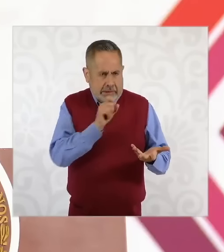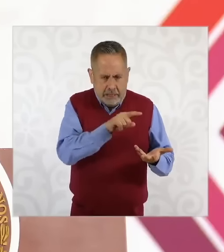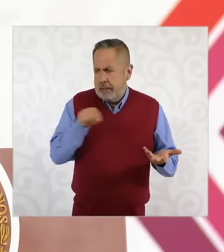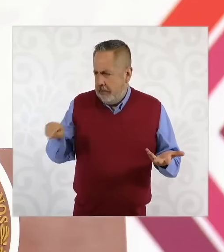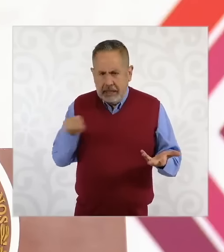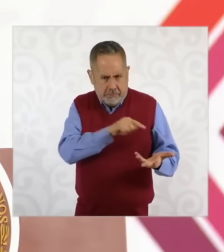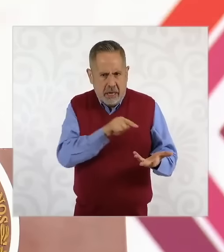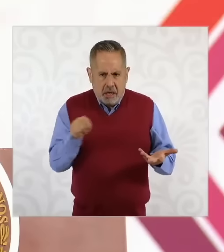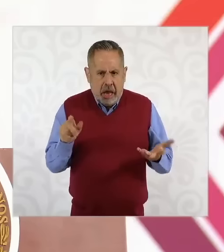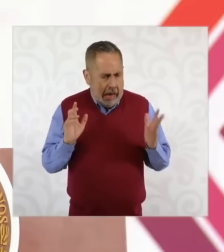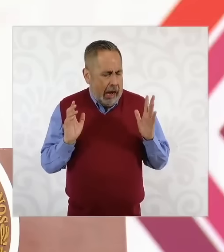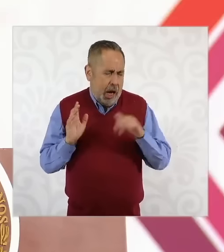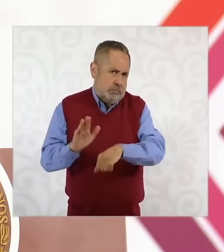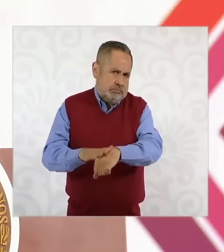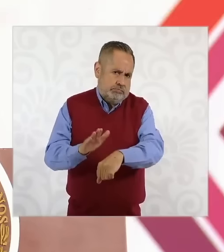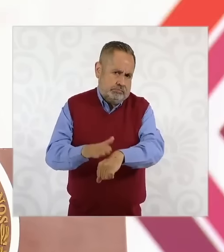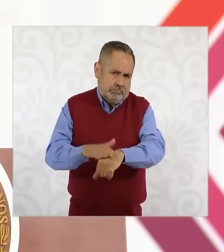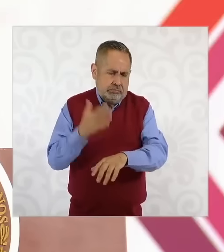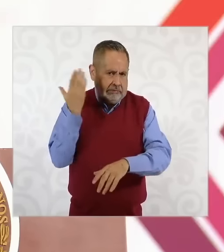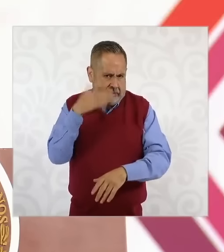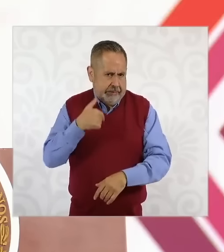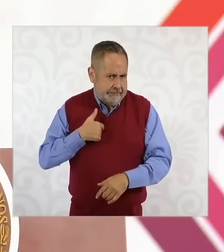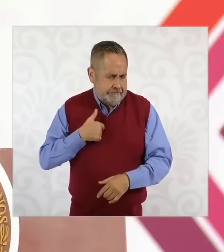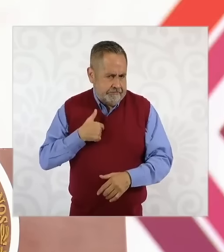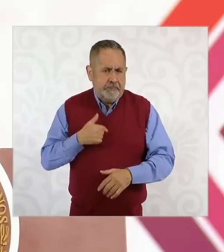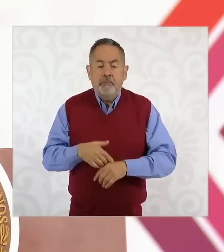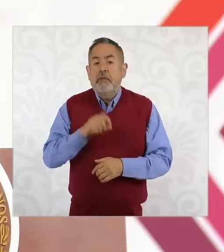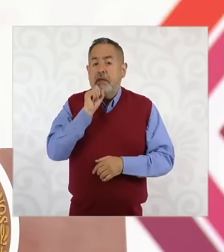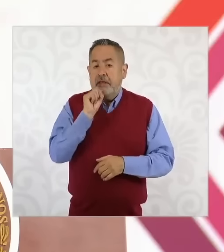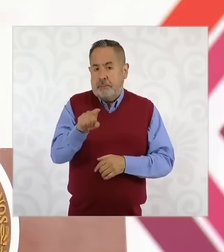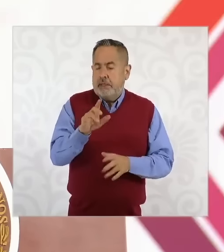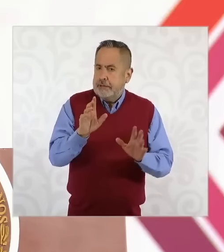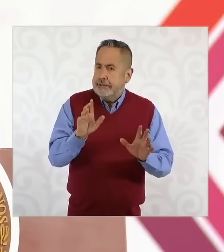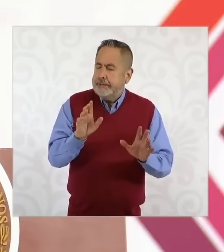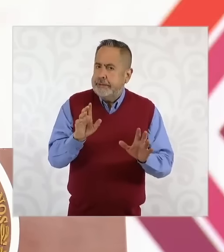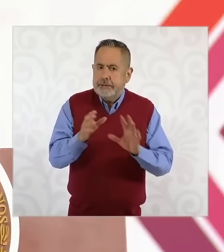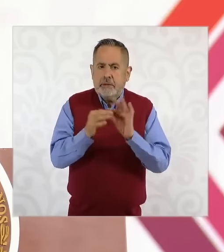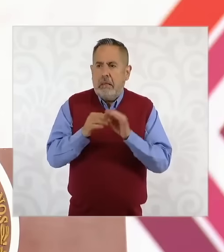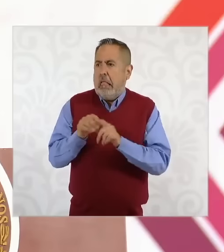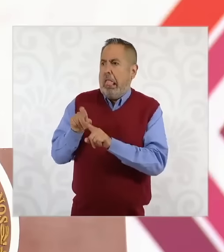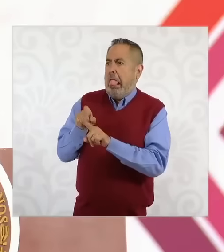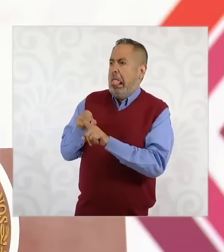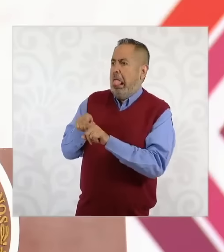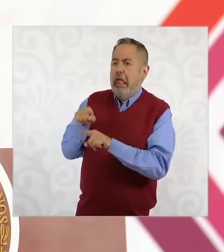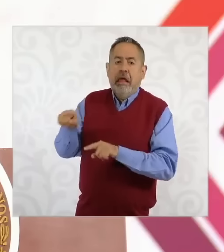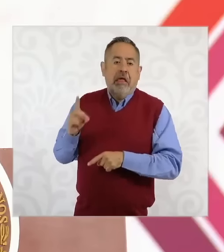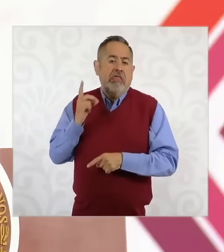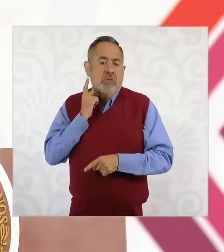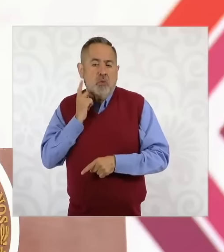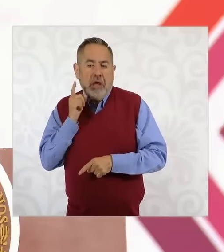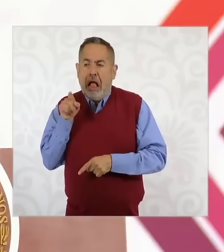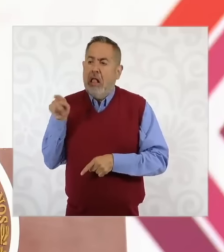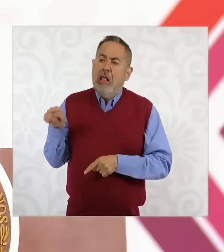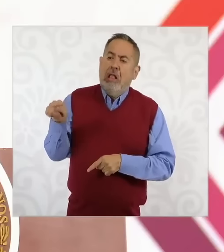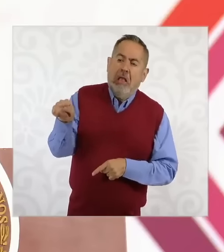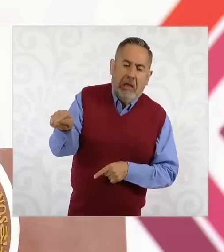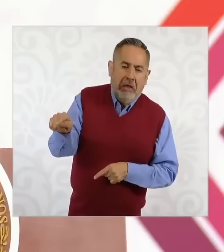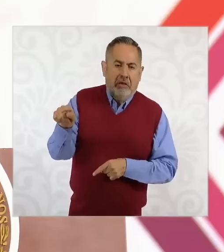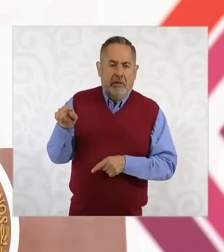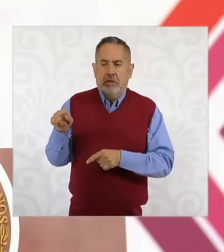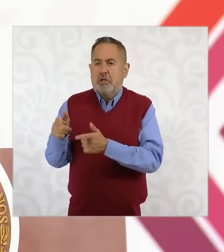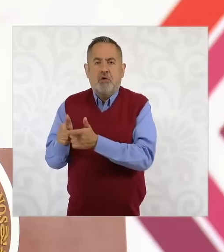Entonces, eh porque también se critica un diputado que haya ido, que hubiera sido de Morena o de